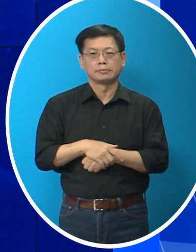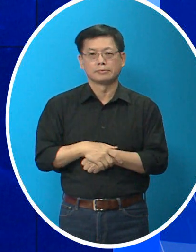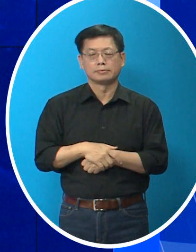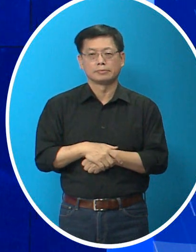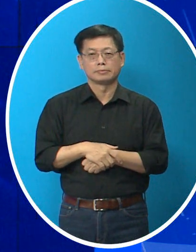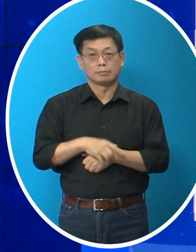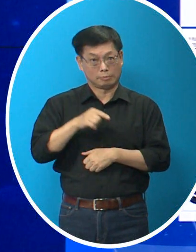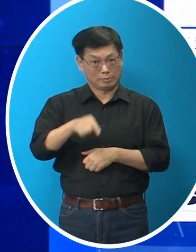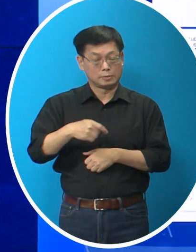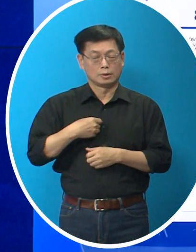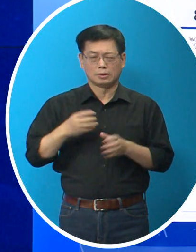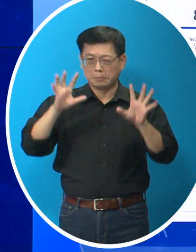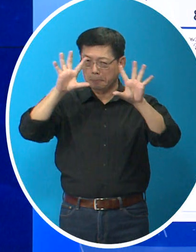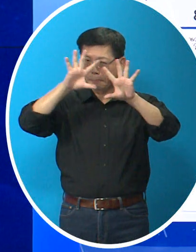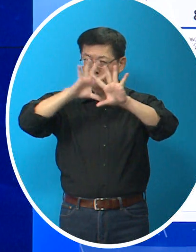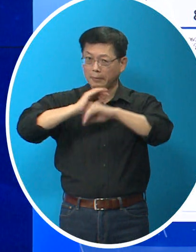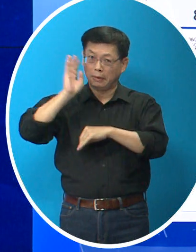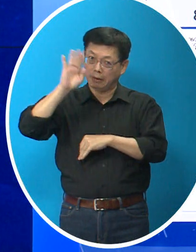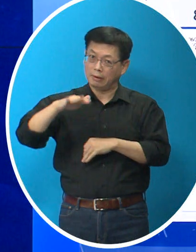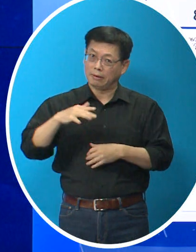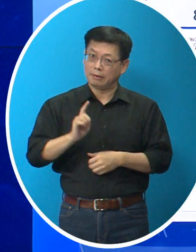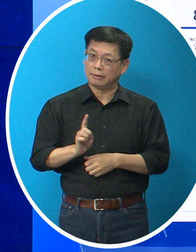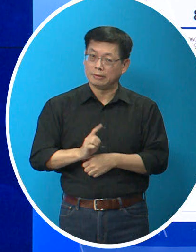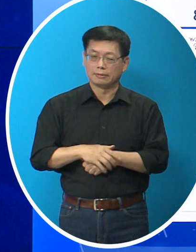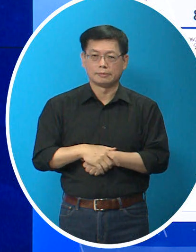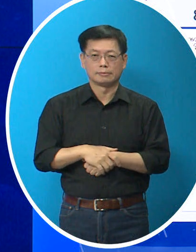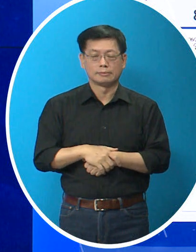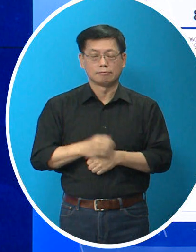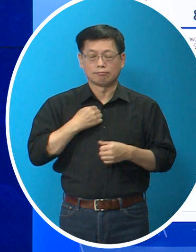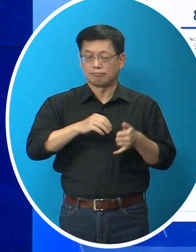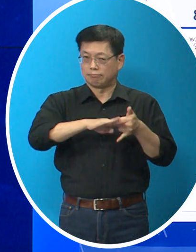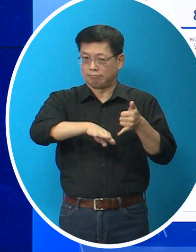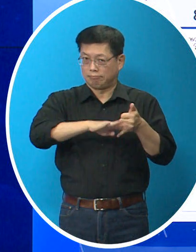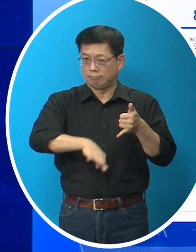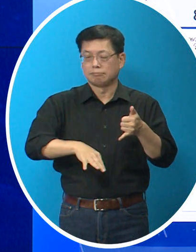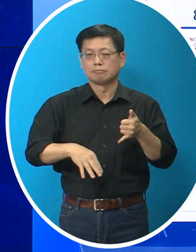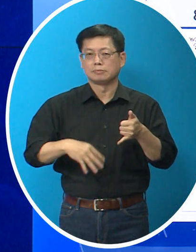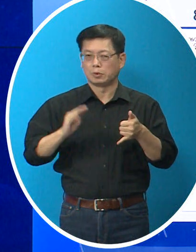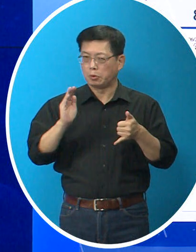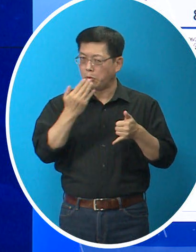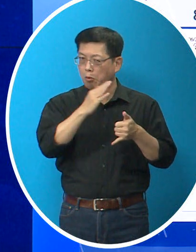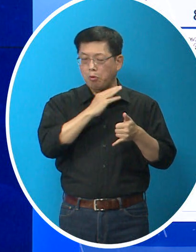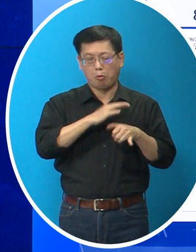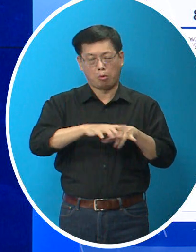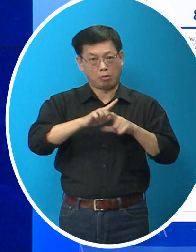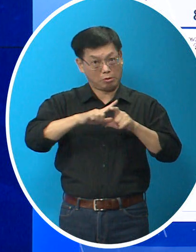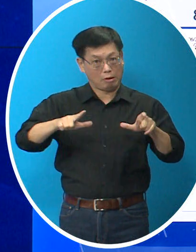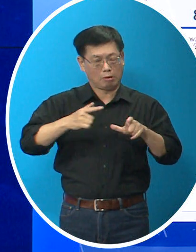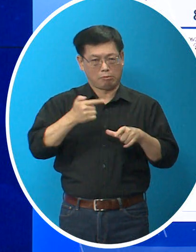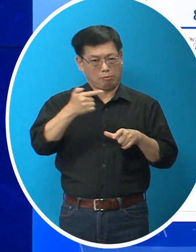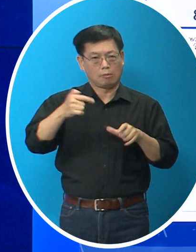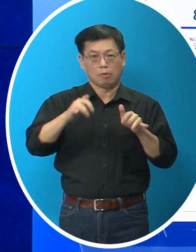這個時間到入夜之後 除了在南部地區 可能都還有一些局部大雨或局部較大雨勢之外